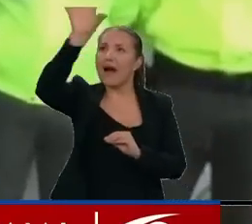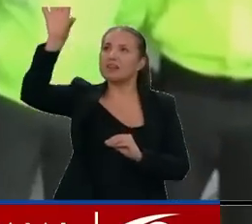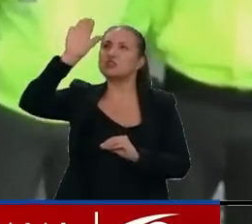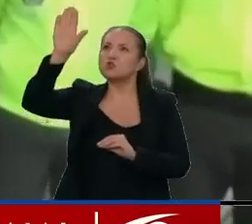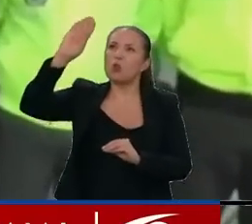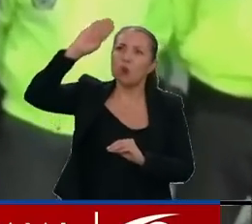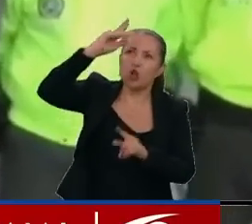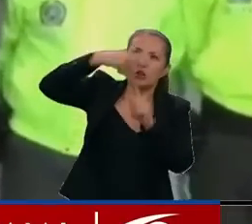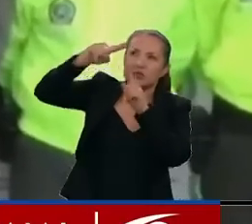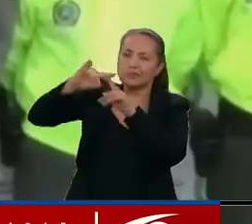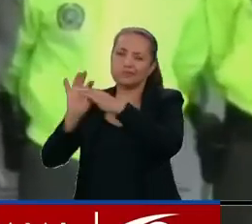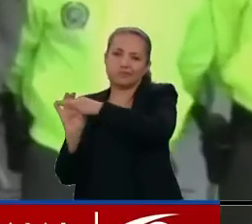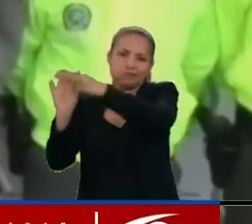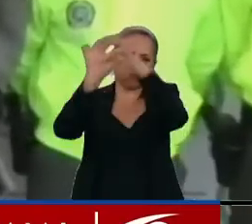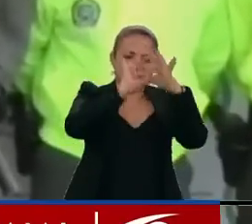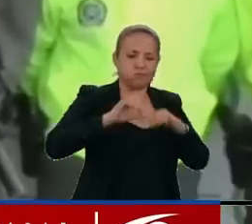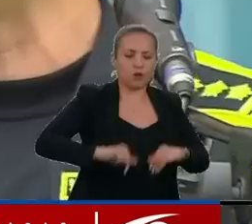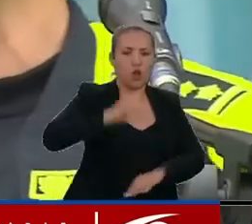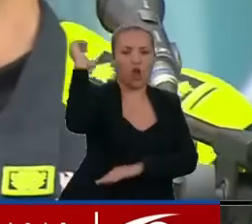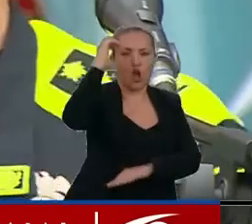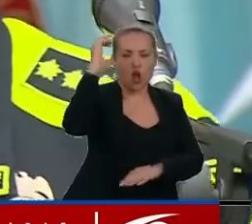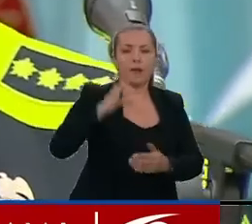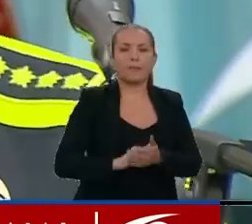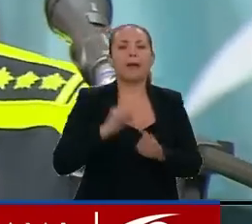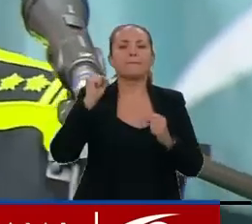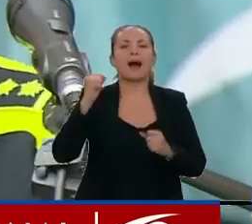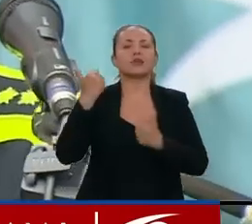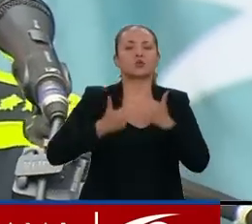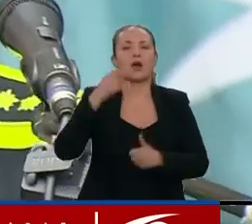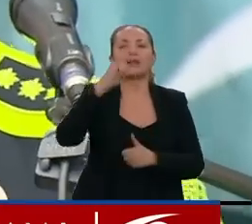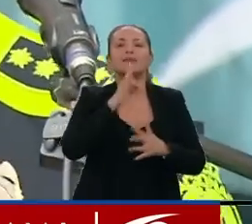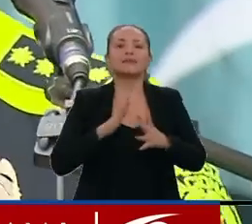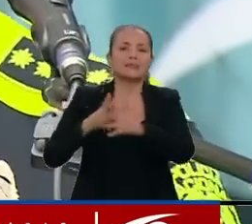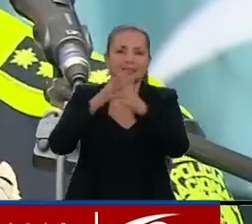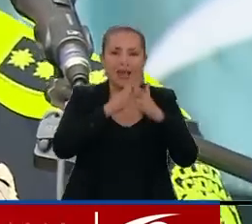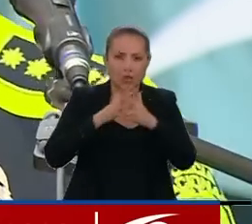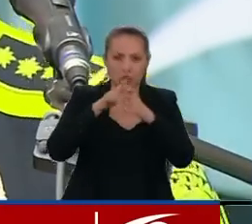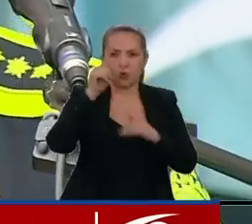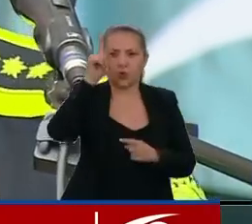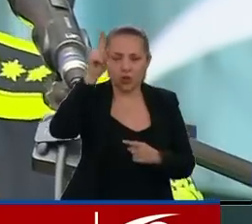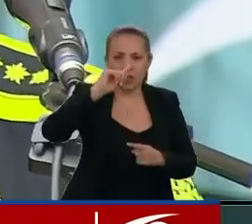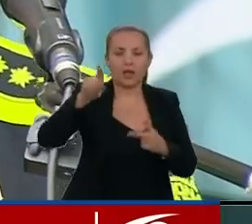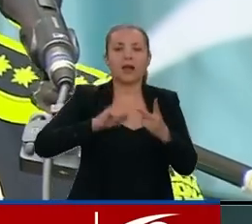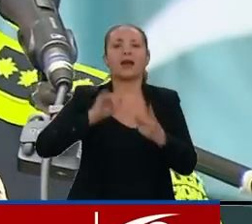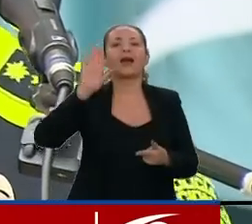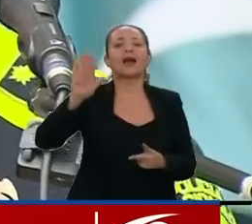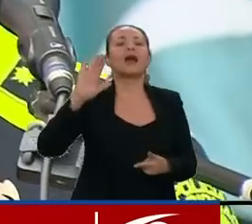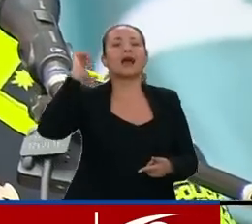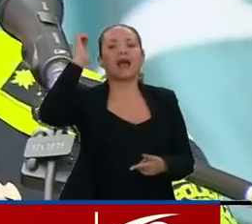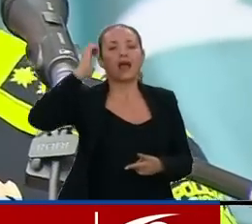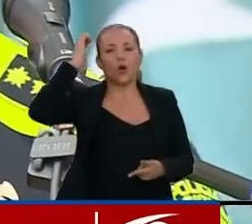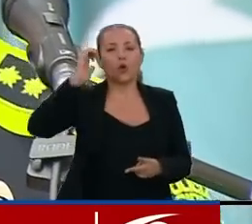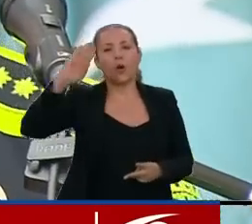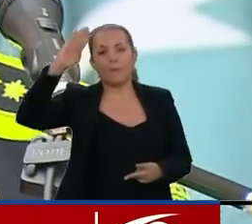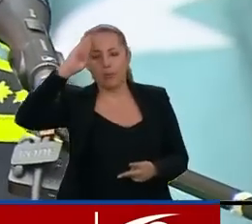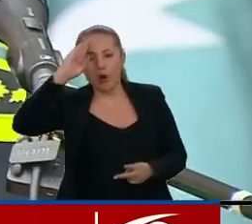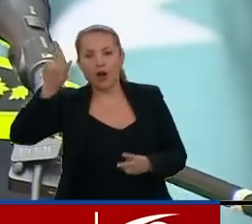))) el director de la policía explicó que se trató de un operativo coordinado con autoridades antidroga de otros países.